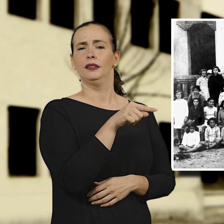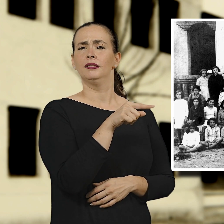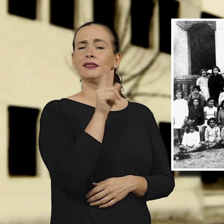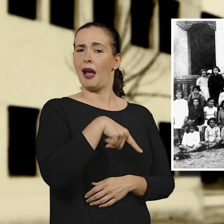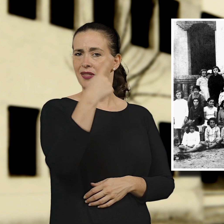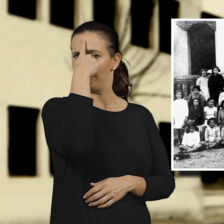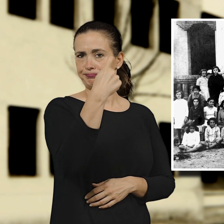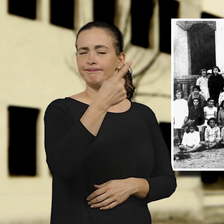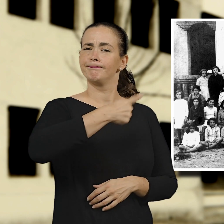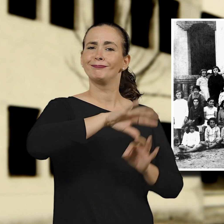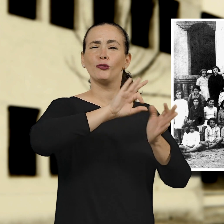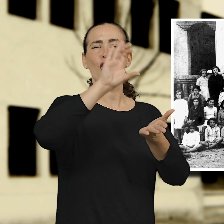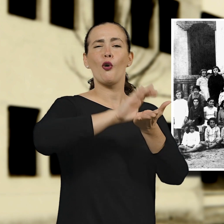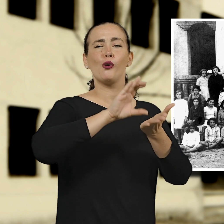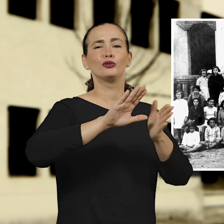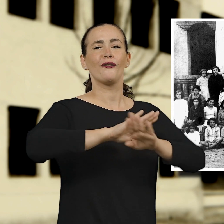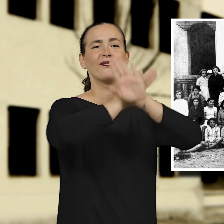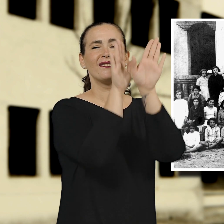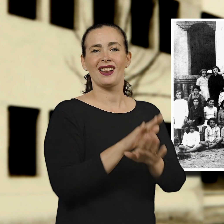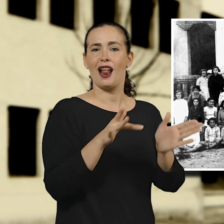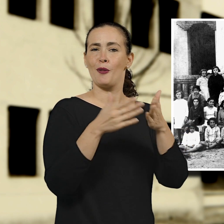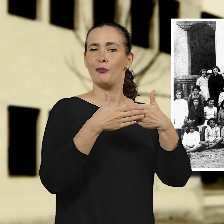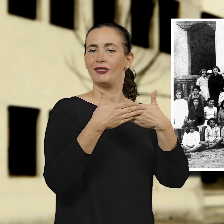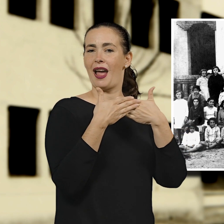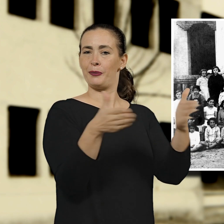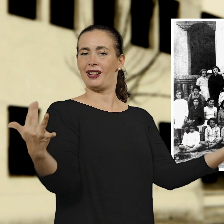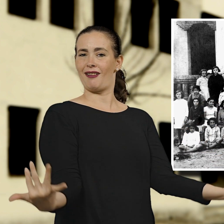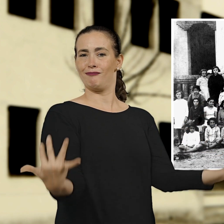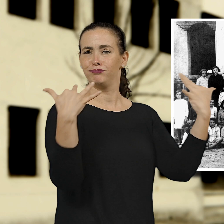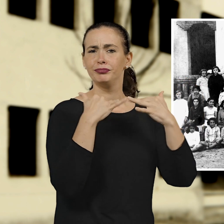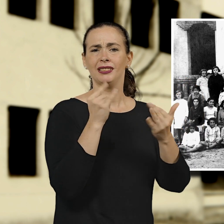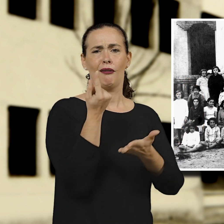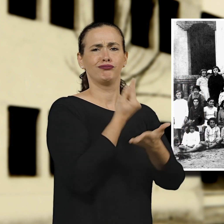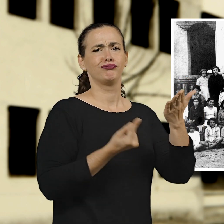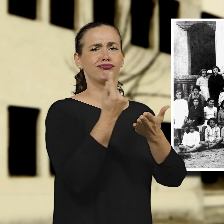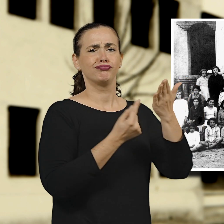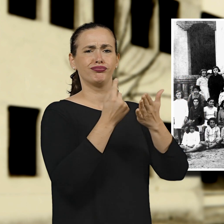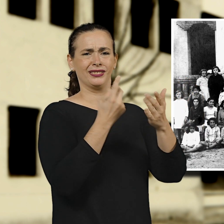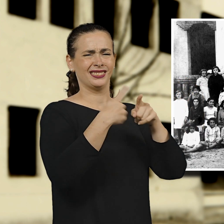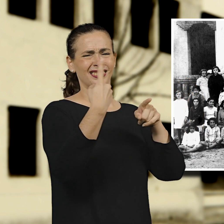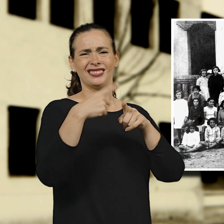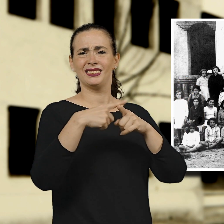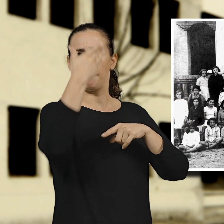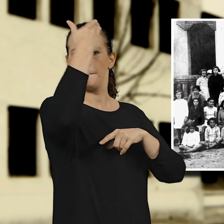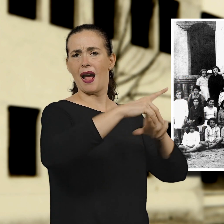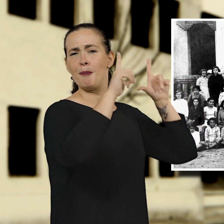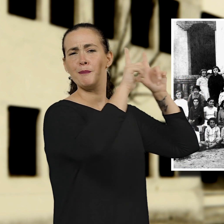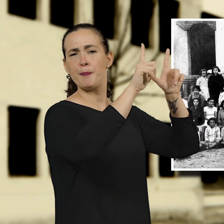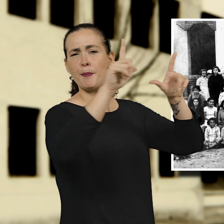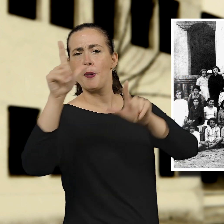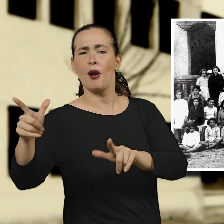els finals de curs amb portes obertes i molts dibuixos penjats a la paret;